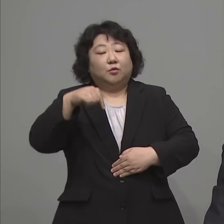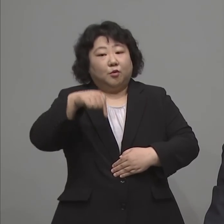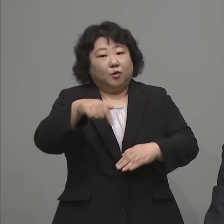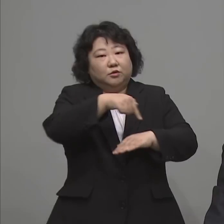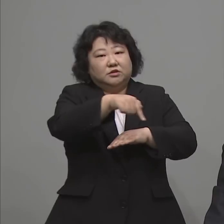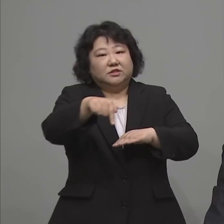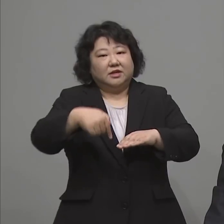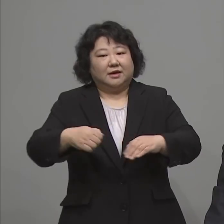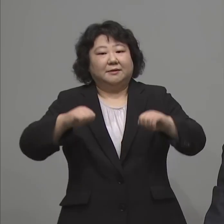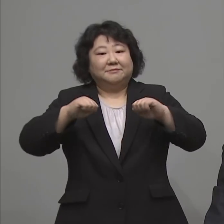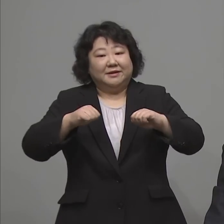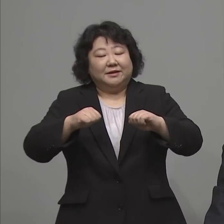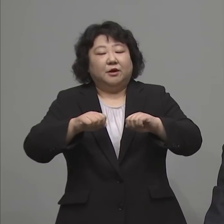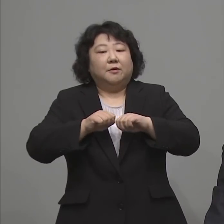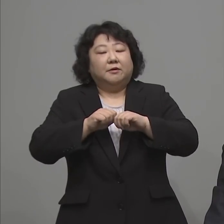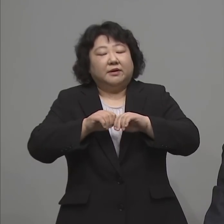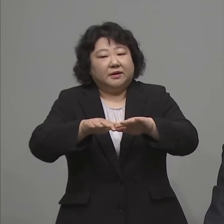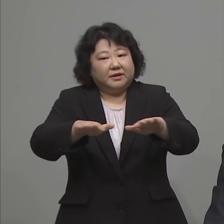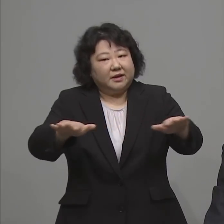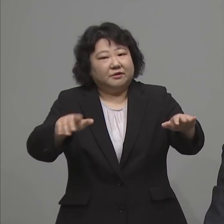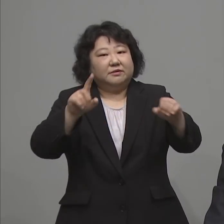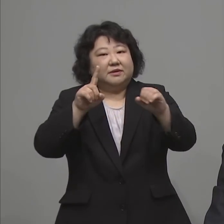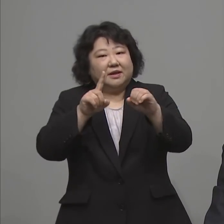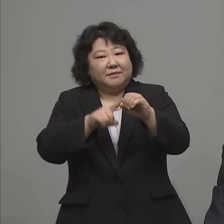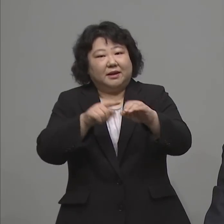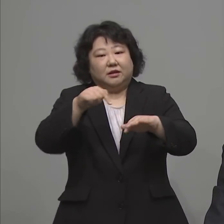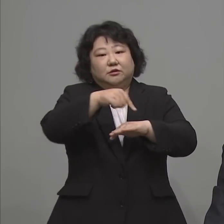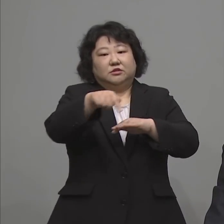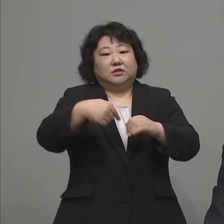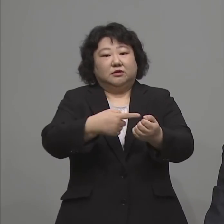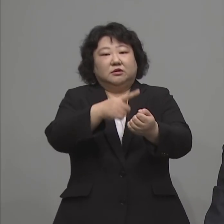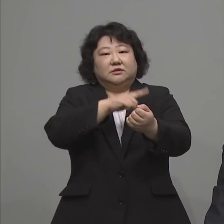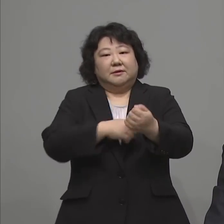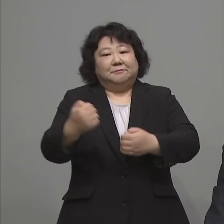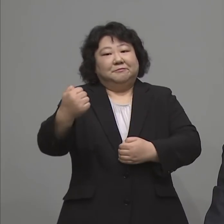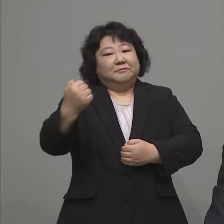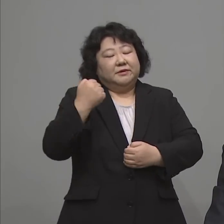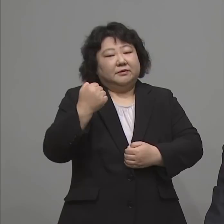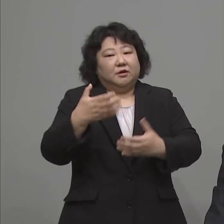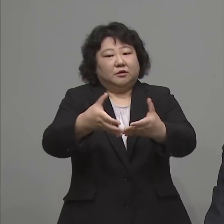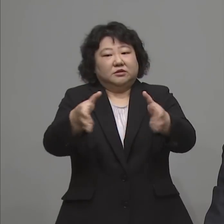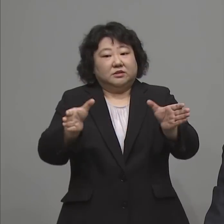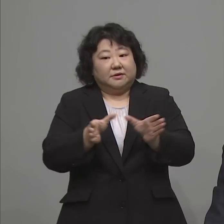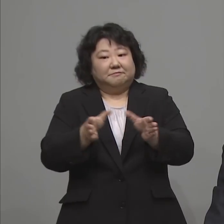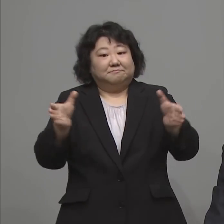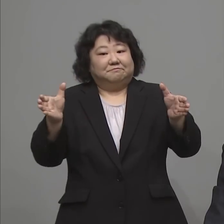活力を広げていくため 栃木の力を強力な チームへと結集し